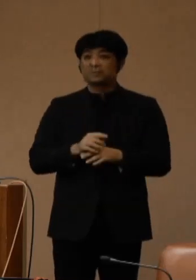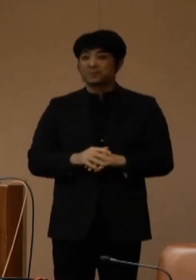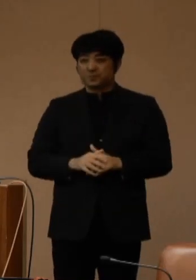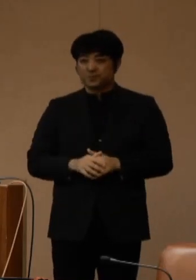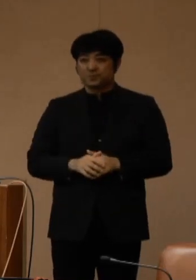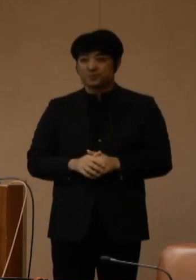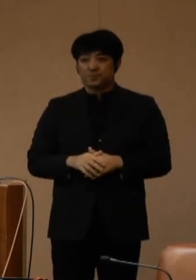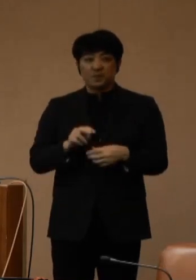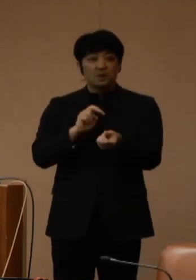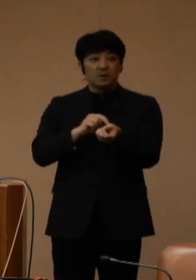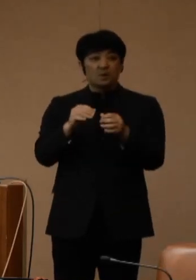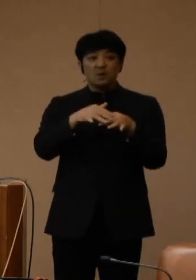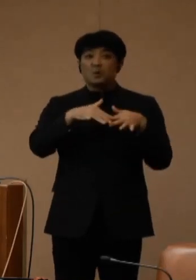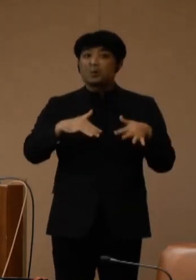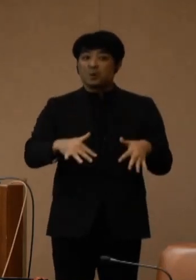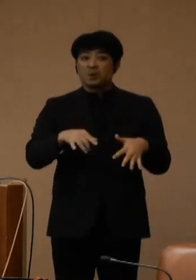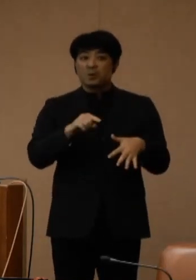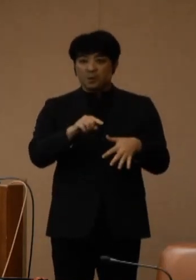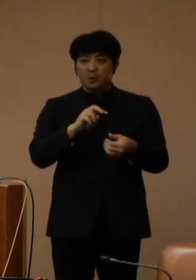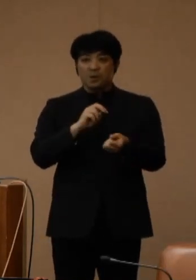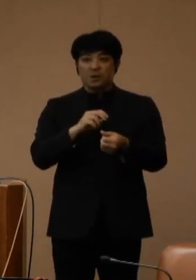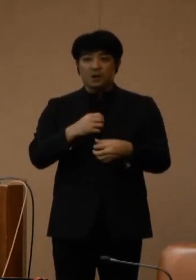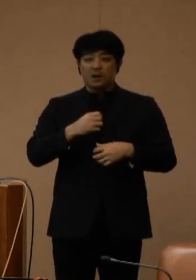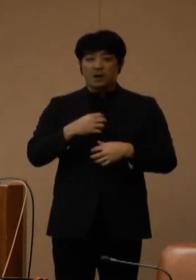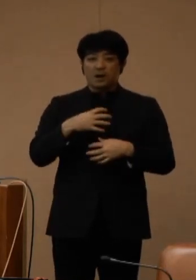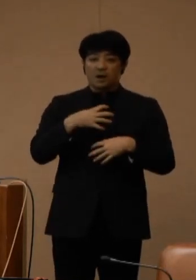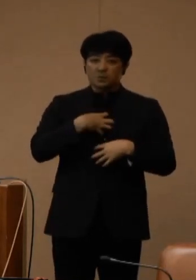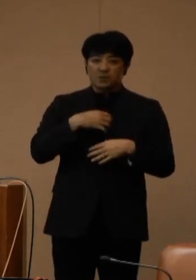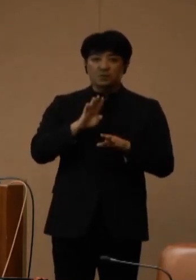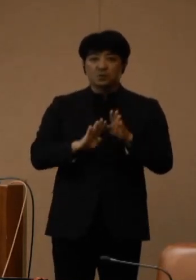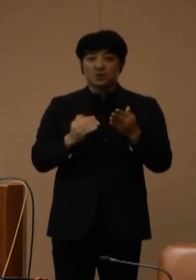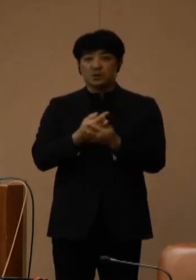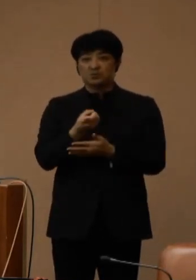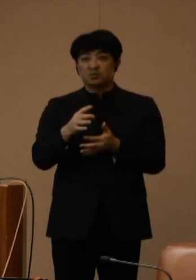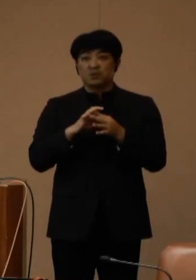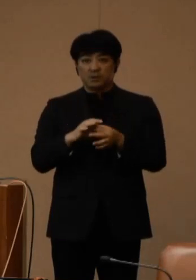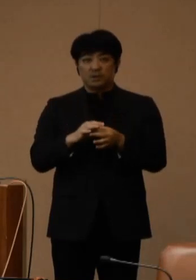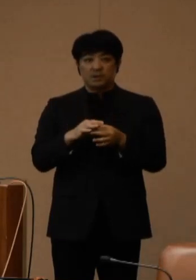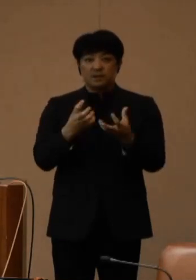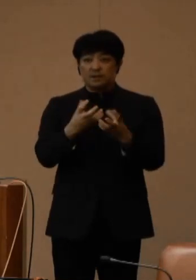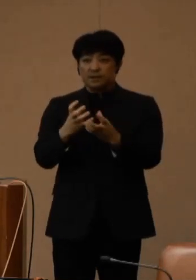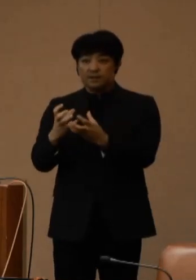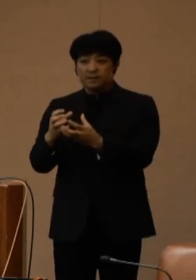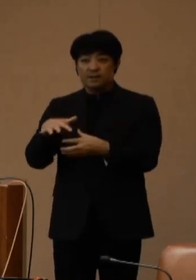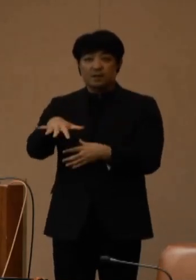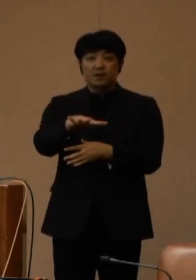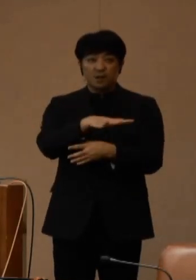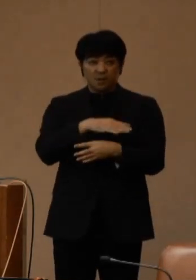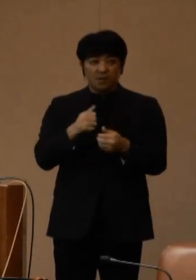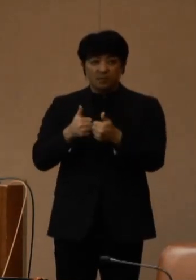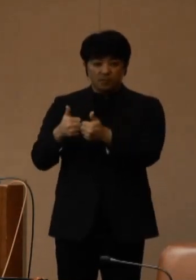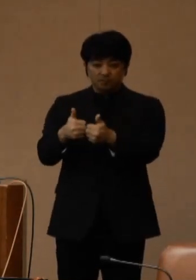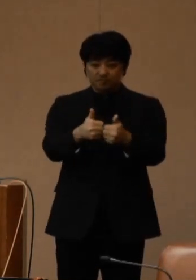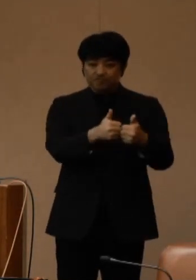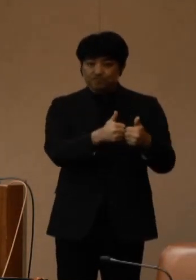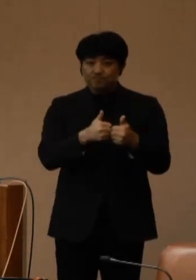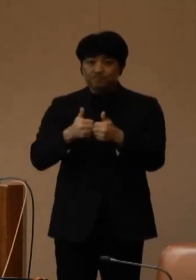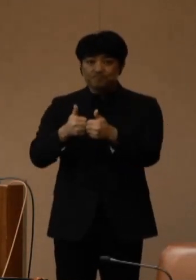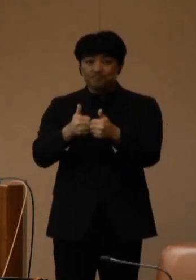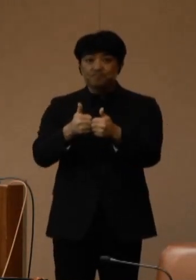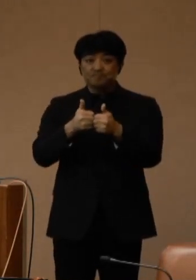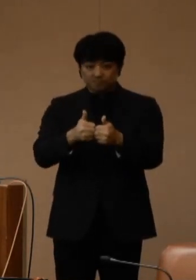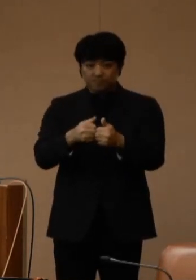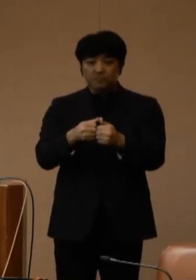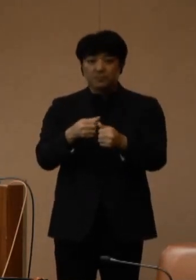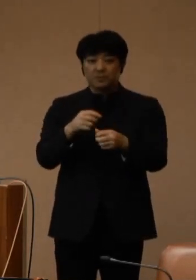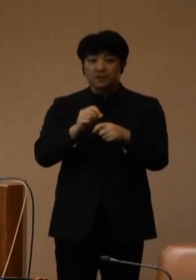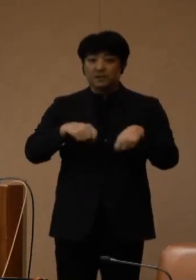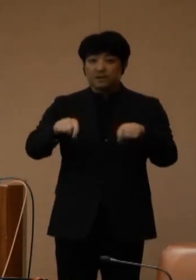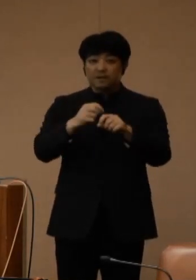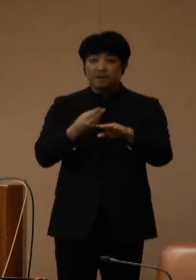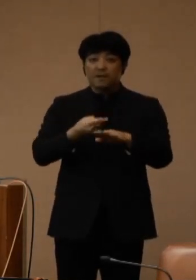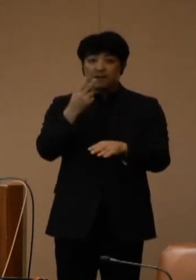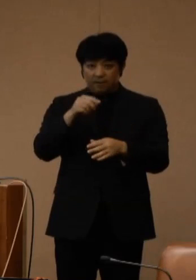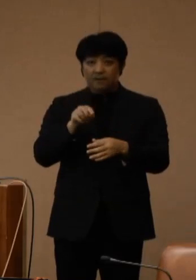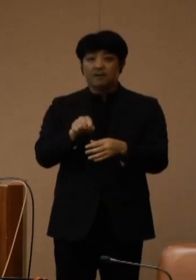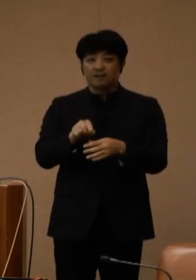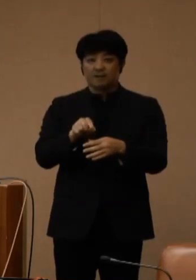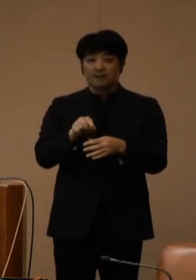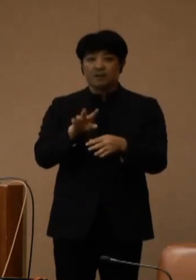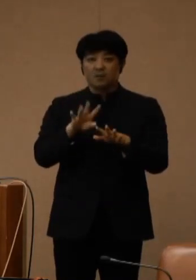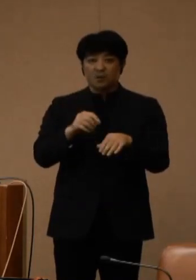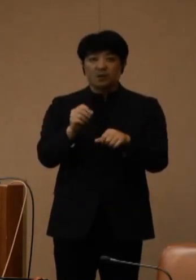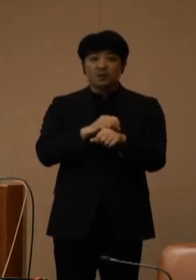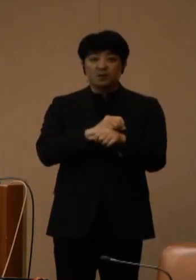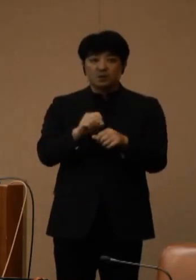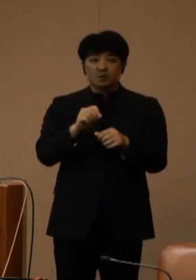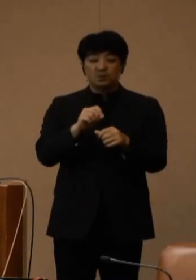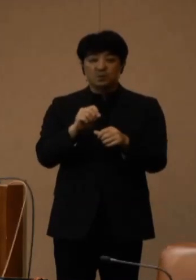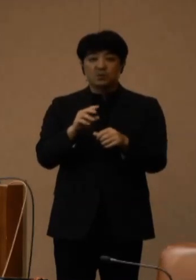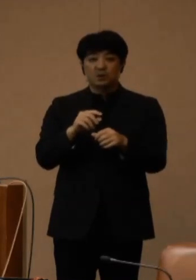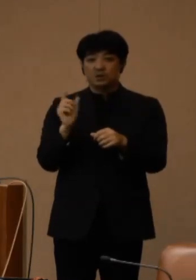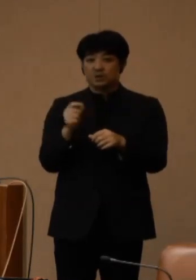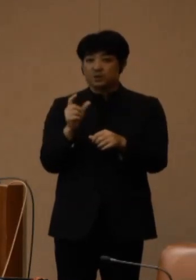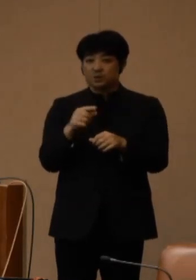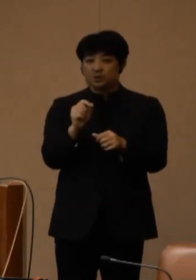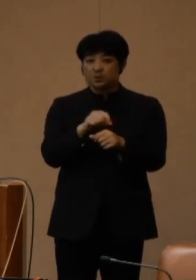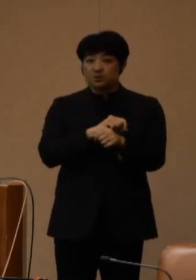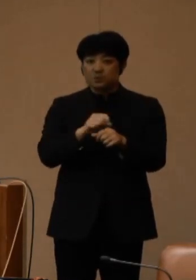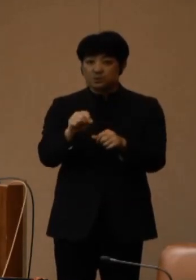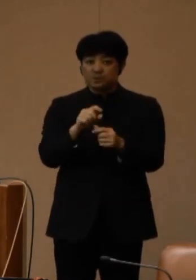医療が危機的な状況にあることを経済関係団体とも共有し、協議を重ねさせていただいた結果、今回の緊急特別対策を実施することを決定した次第です。